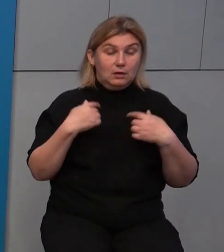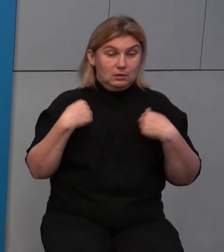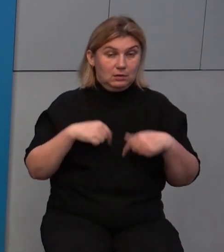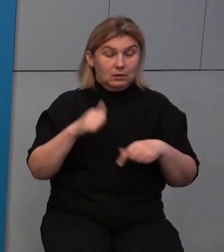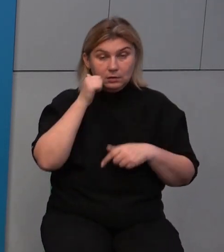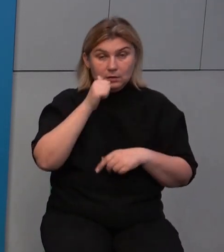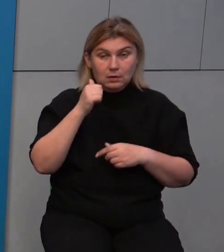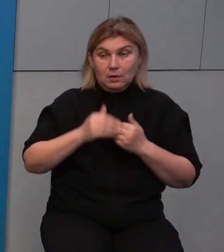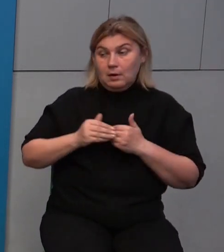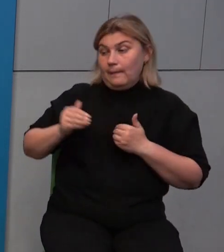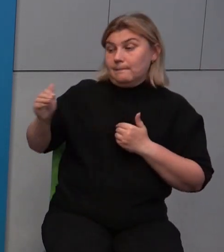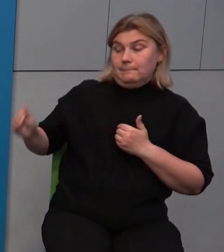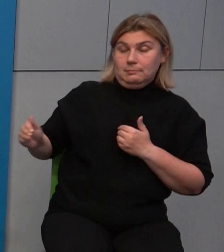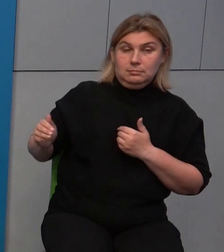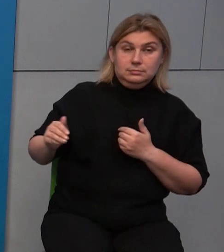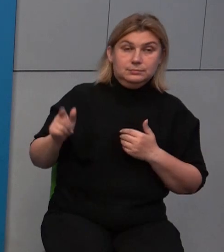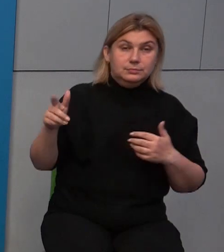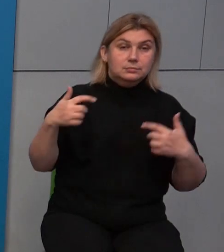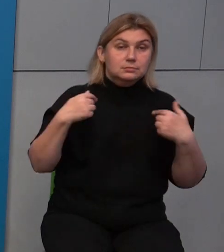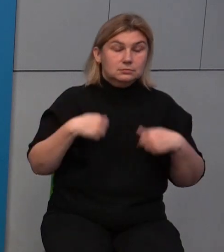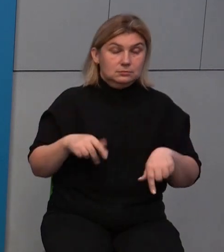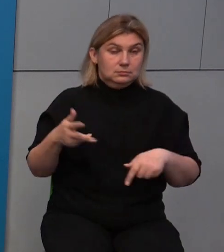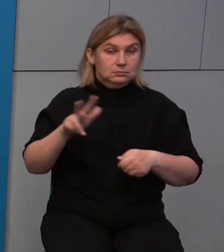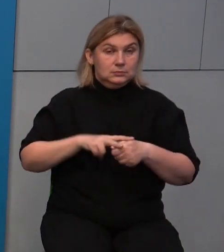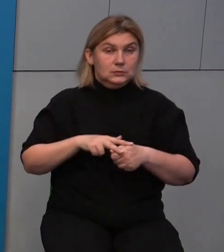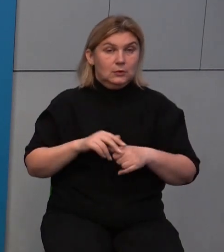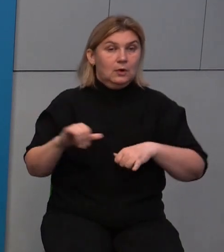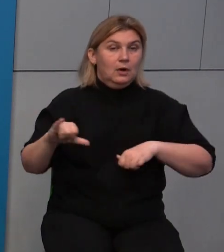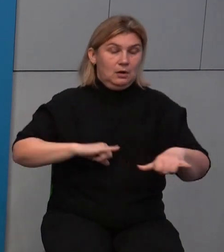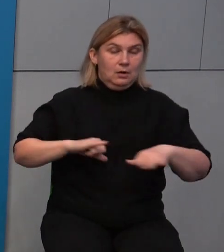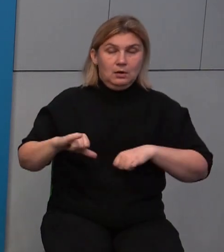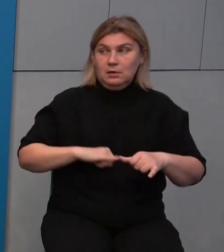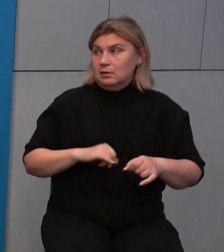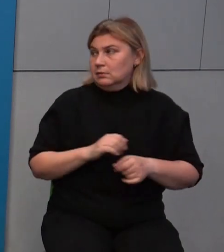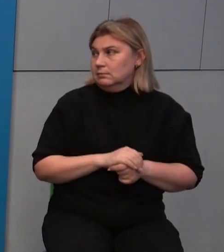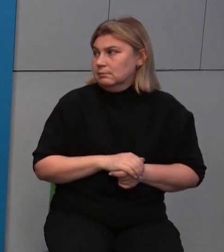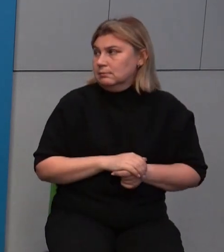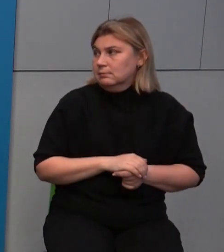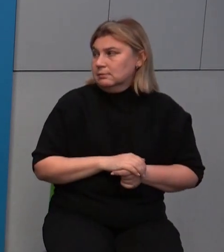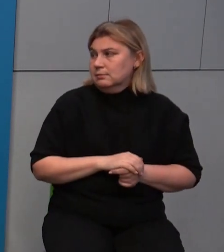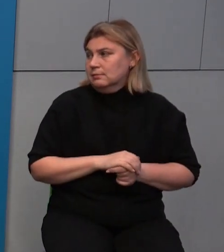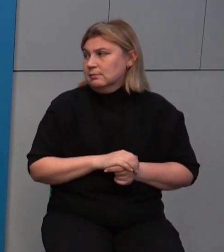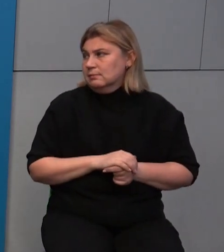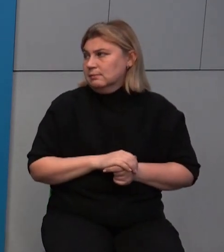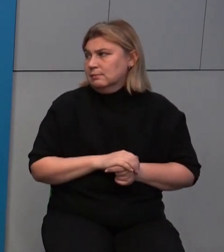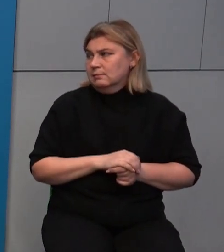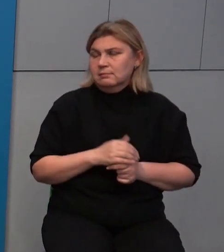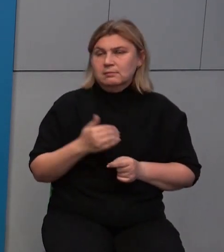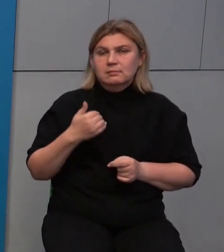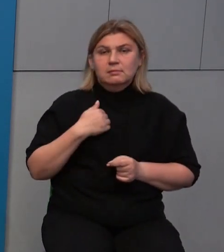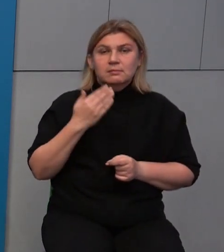za ścianą, tylko osoby, które są u władzy. To znaczy powiem tak, był taki bardzo ciekawy projekt,